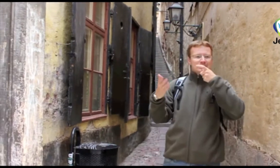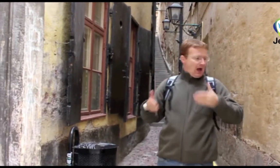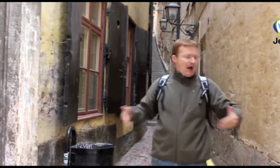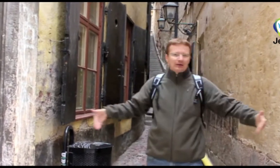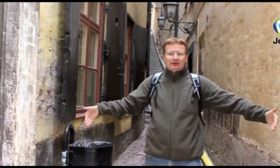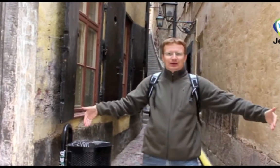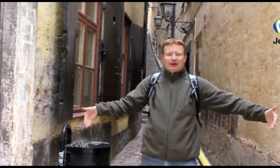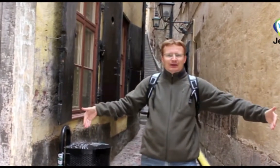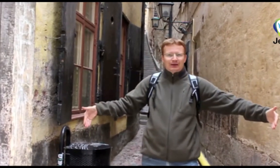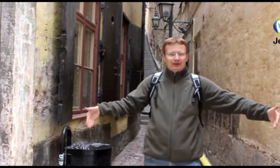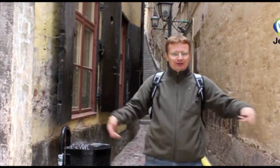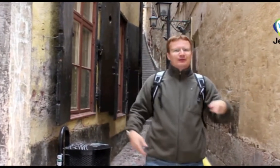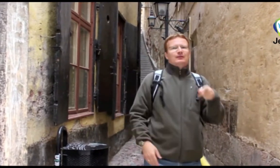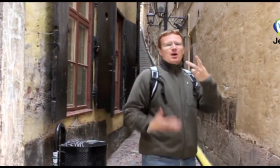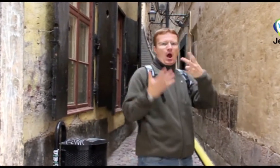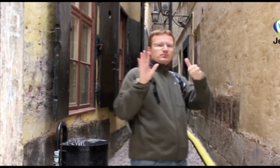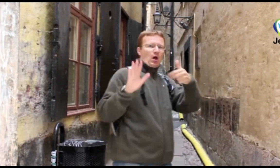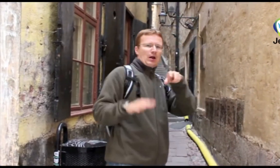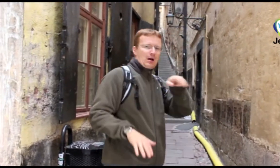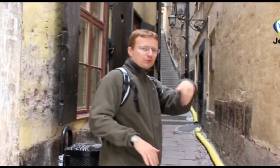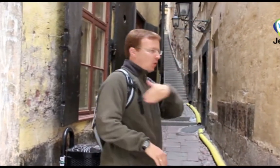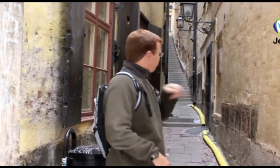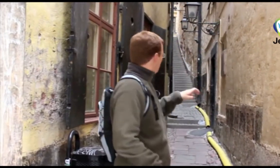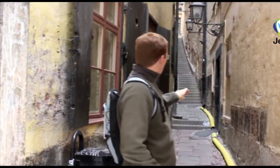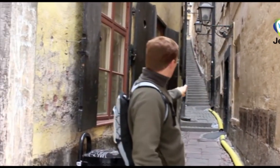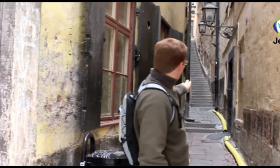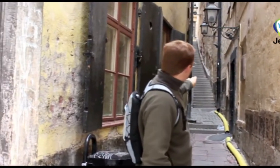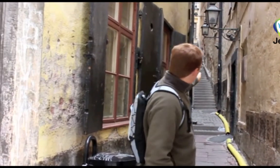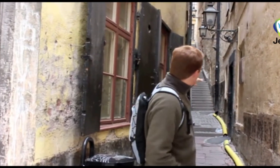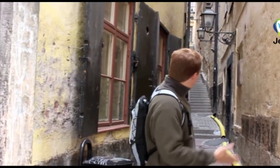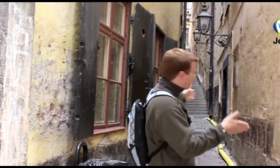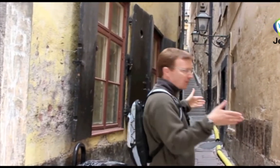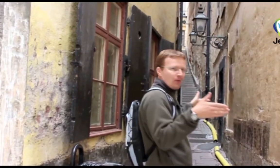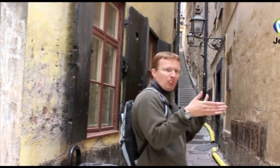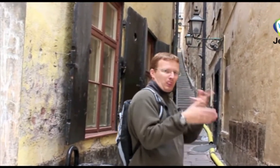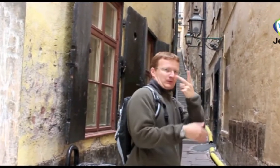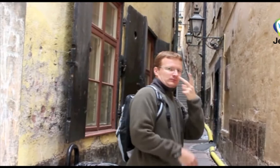90 cm széles és 36 lépcsőfok van.